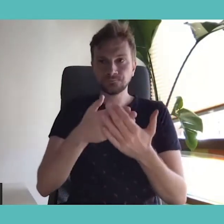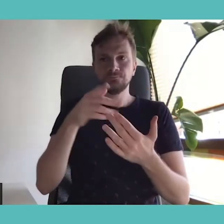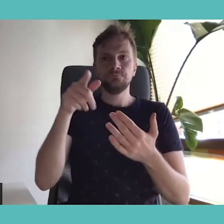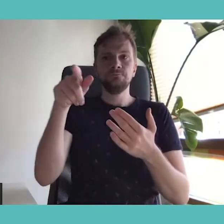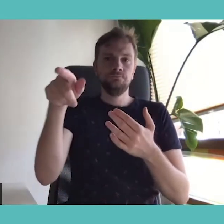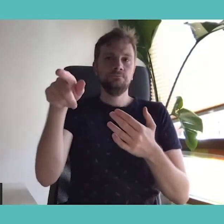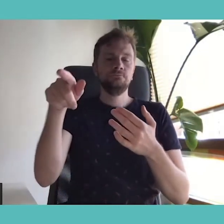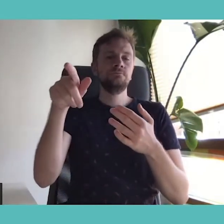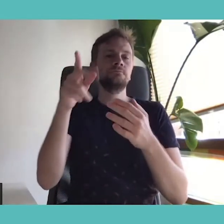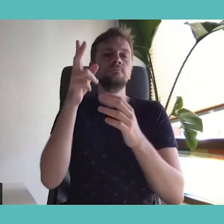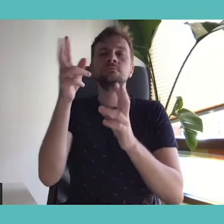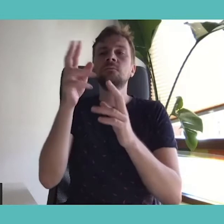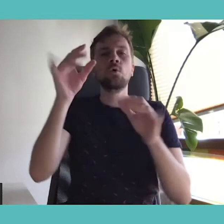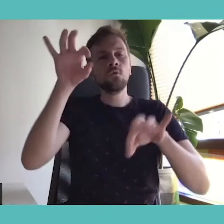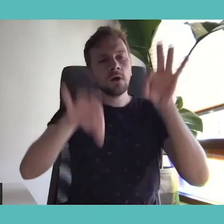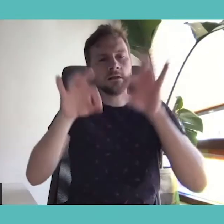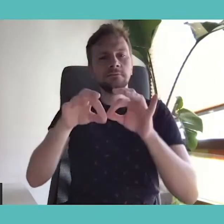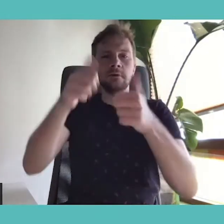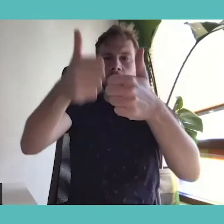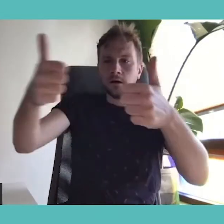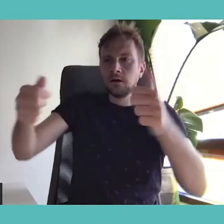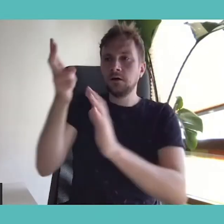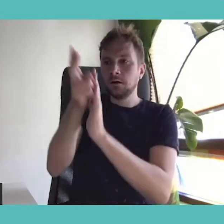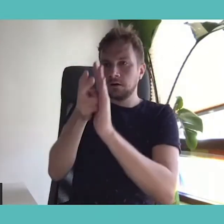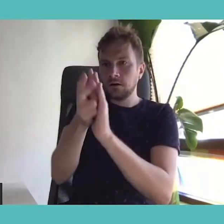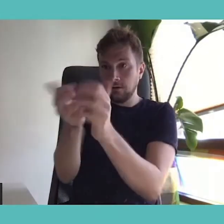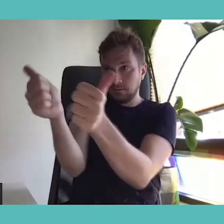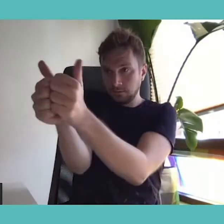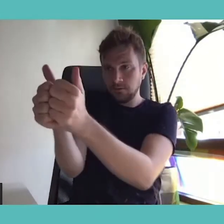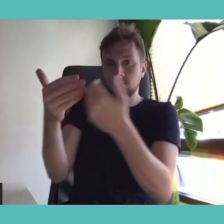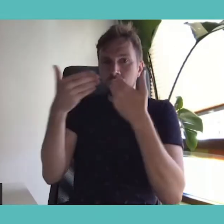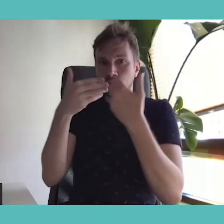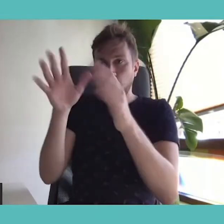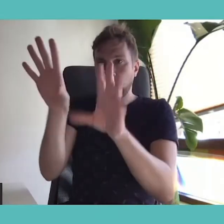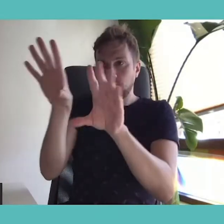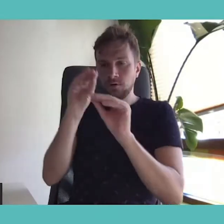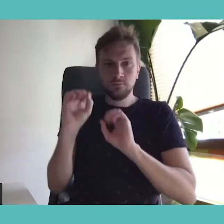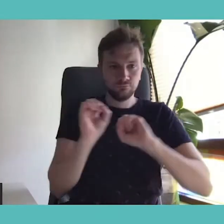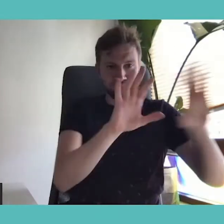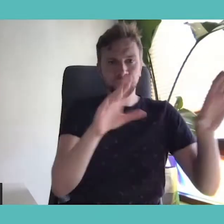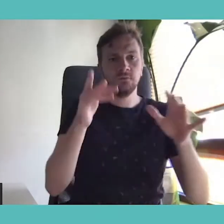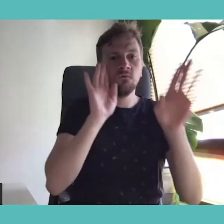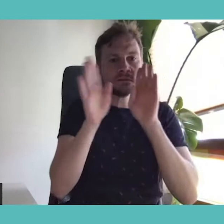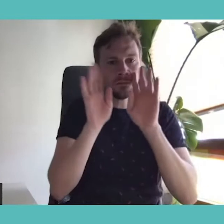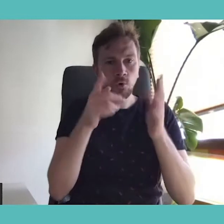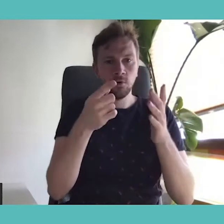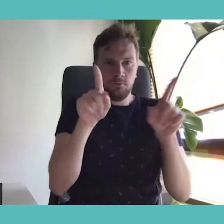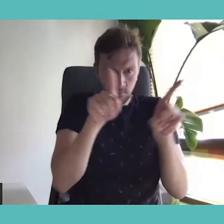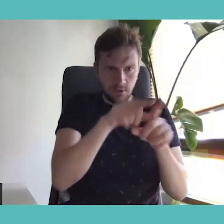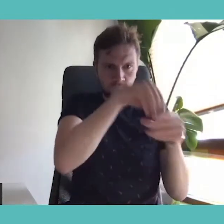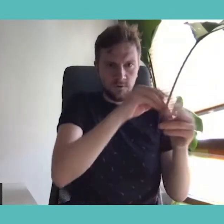Następny cel dotyczył dostępności tłumaczeń nie tylko w telewizji, ale też w innych mediach.